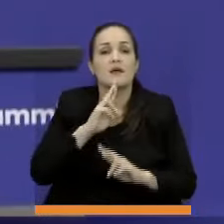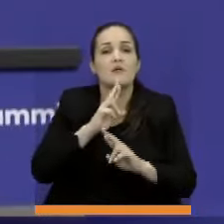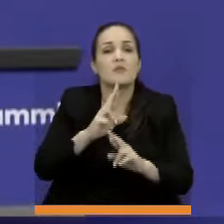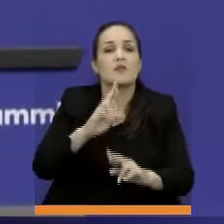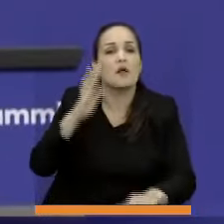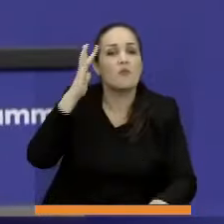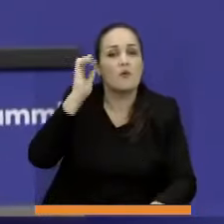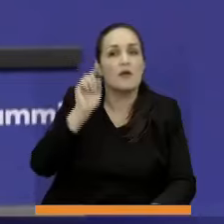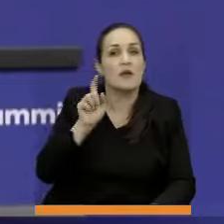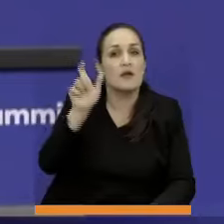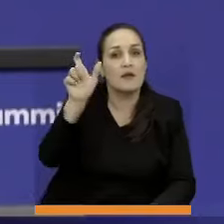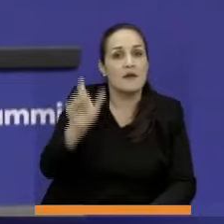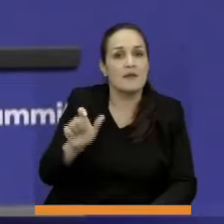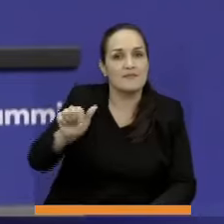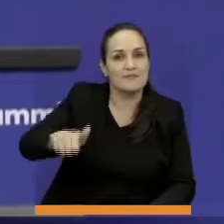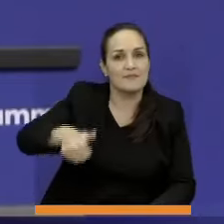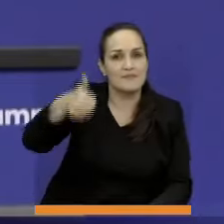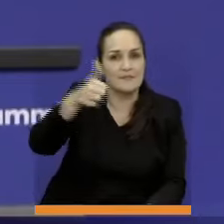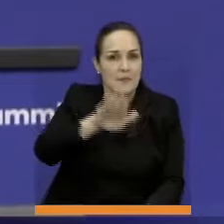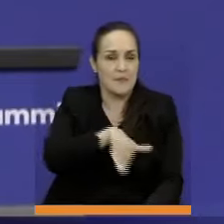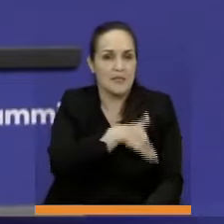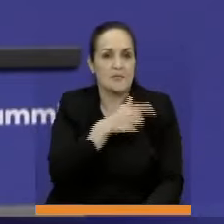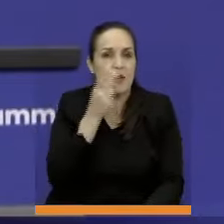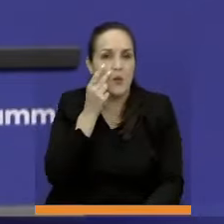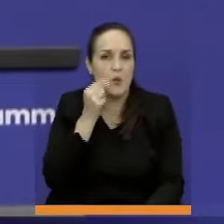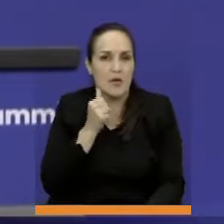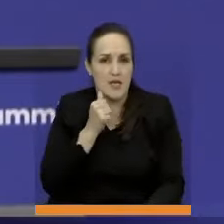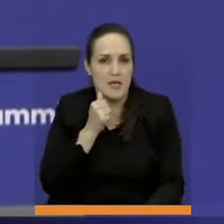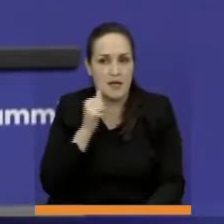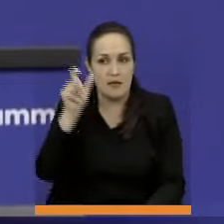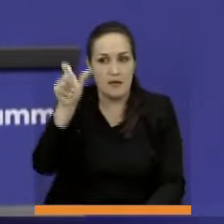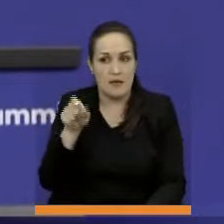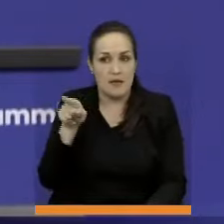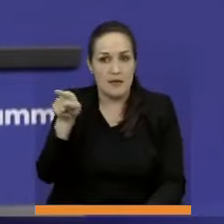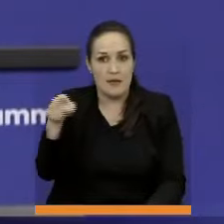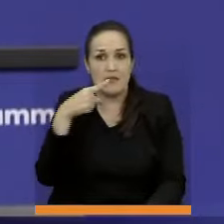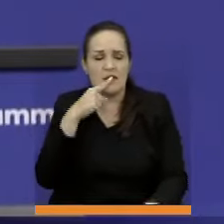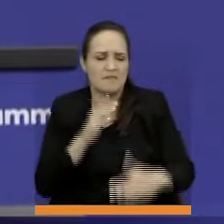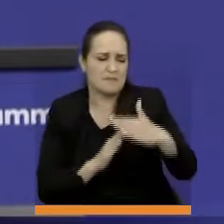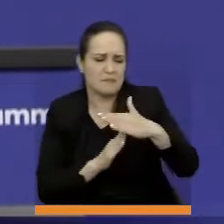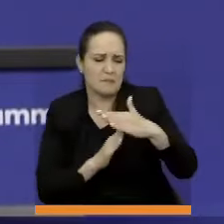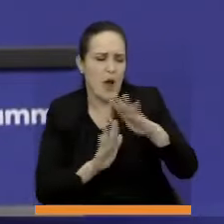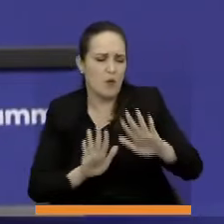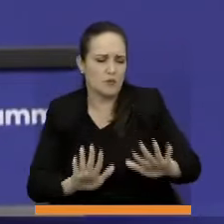ACEPTAR UNA TREGUA SIN UN PLAN CLARO.